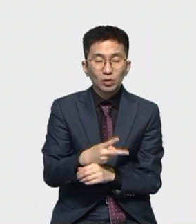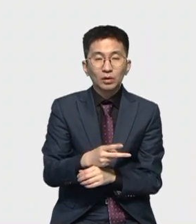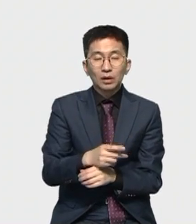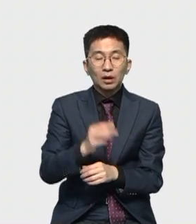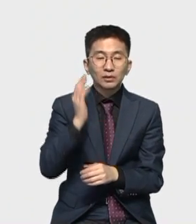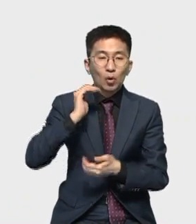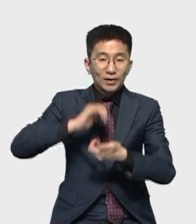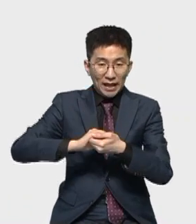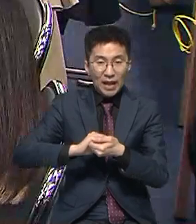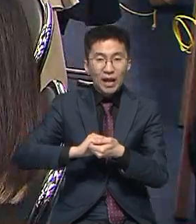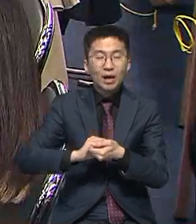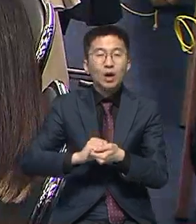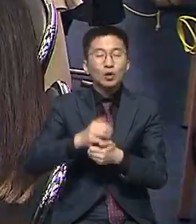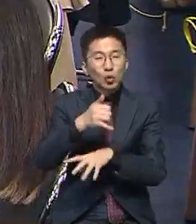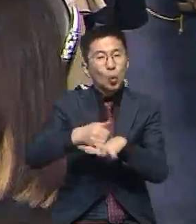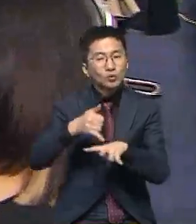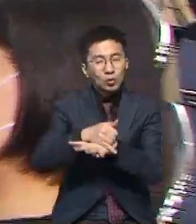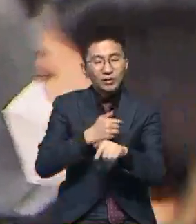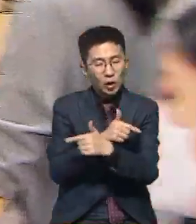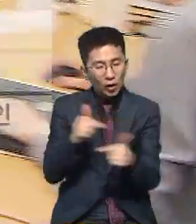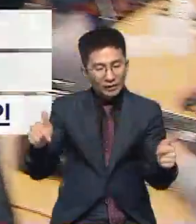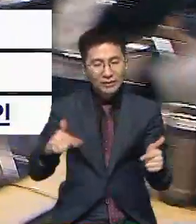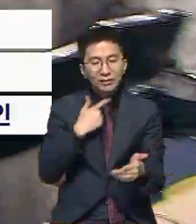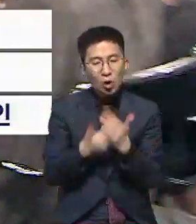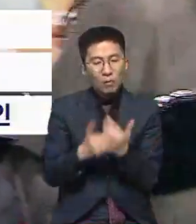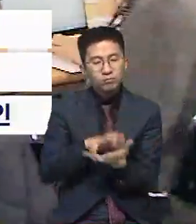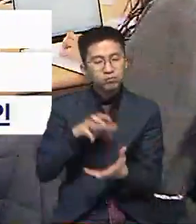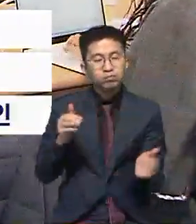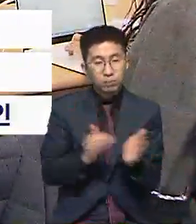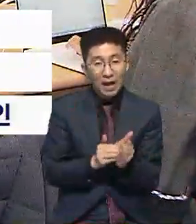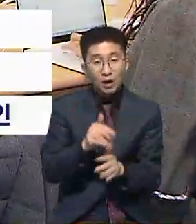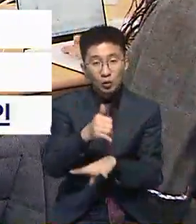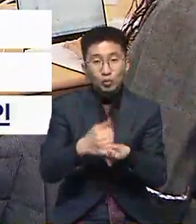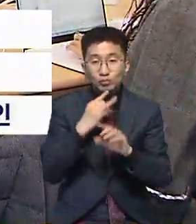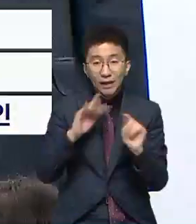농축산 비서관을 지냈습니다. 윤 당선인은 농촌 현안 해결은 물론, 미래